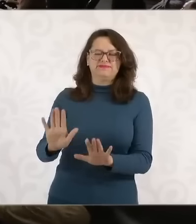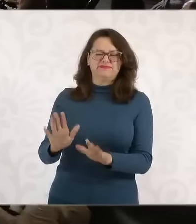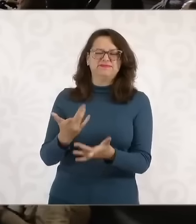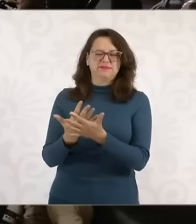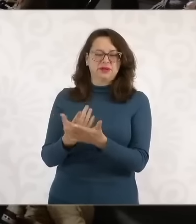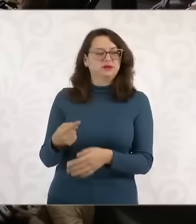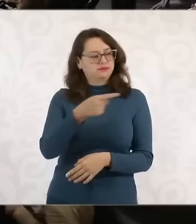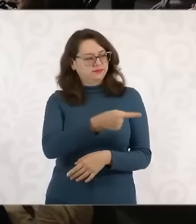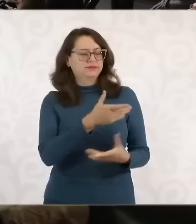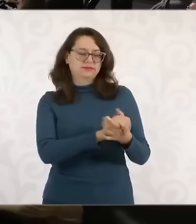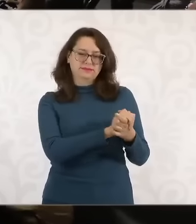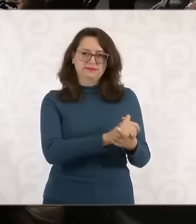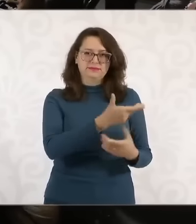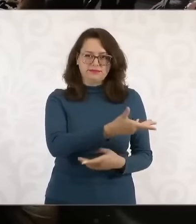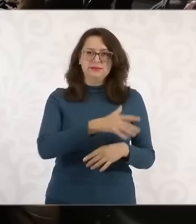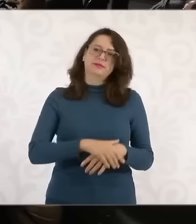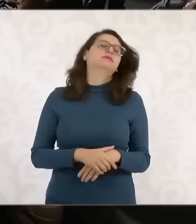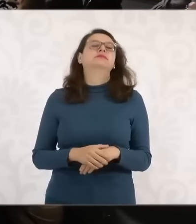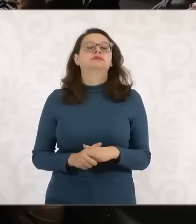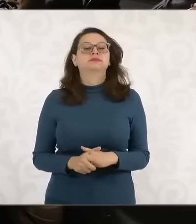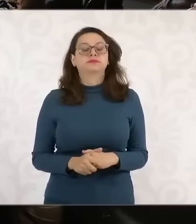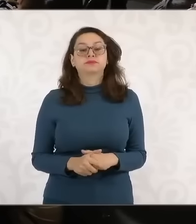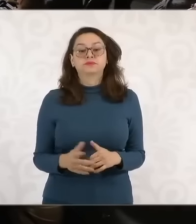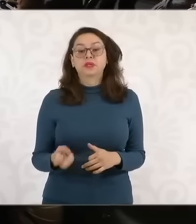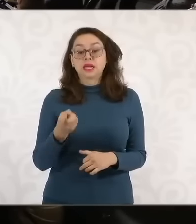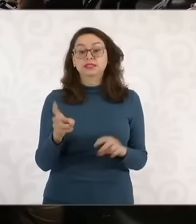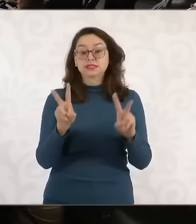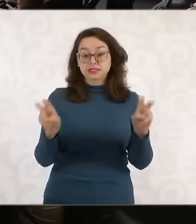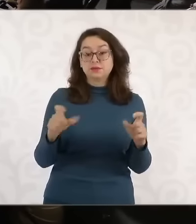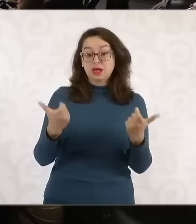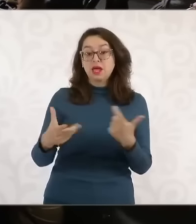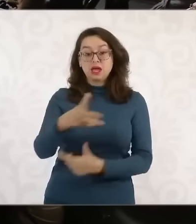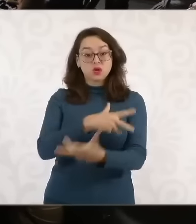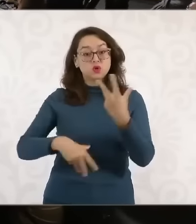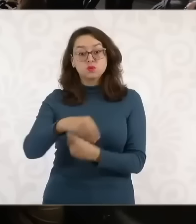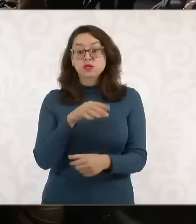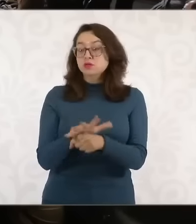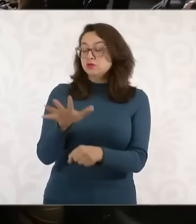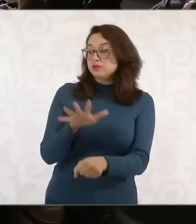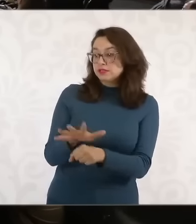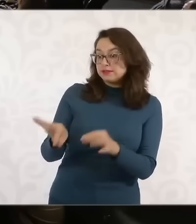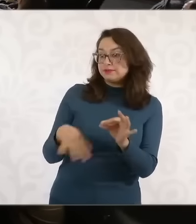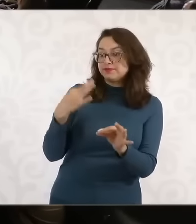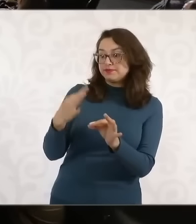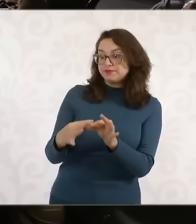con esto cerramos esta ronda de economía? Muchas gracias, presidenta. Y ahora contestamos las otras